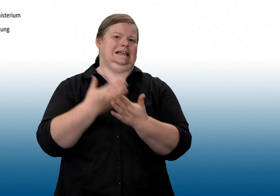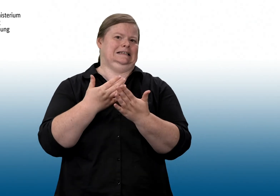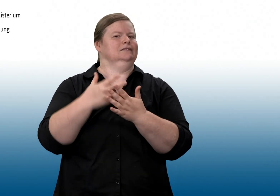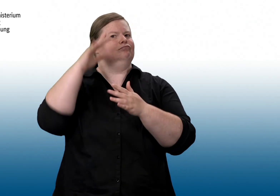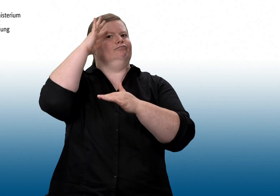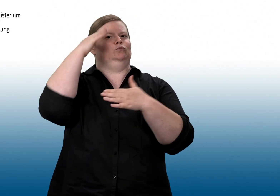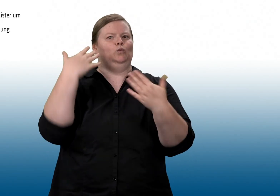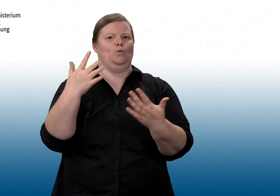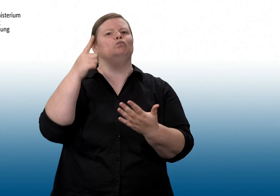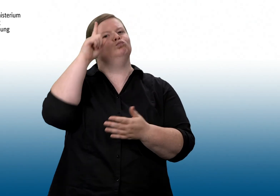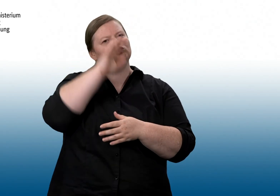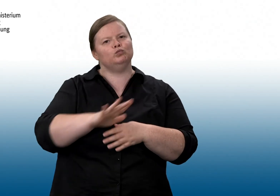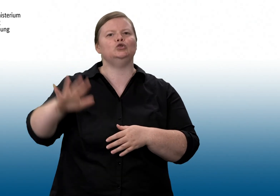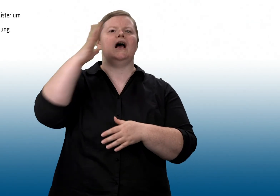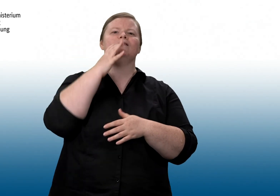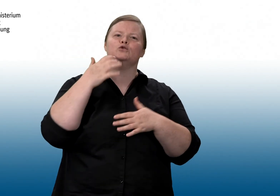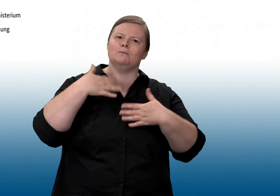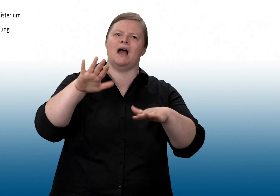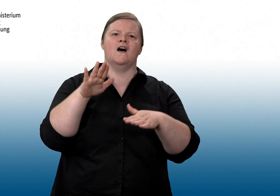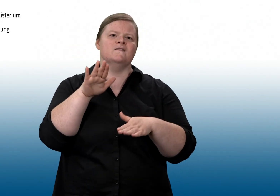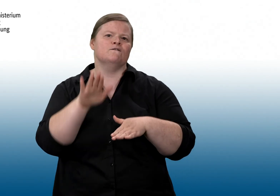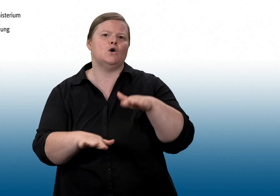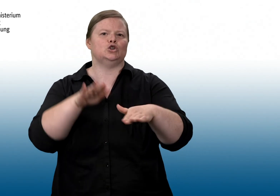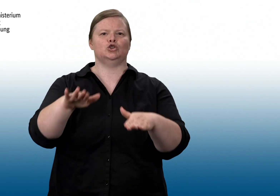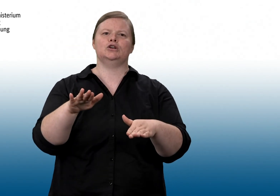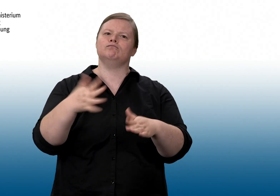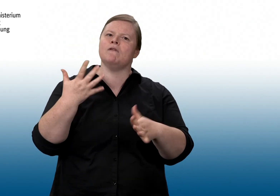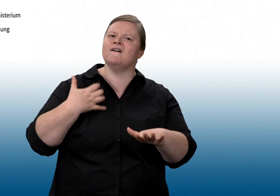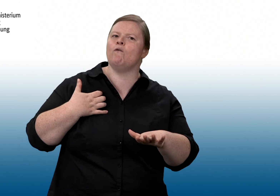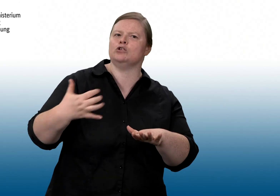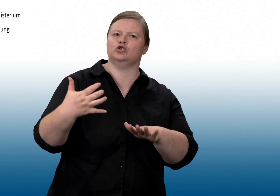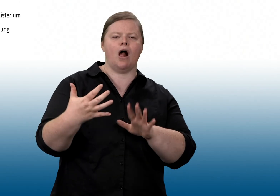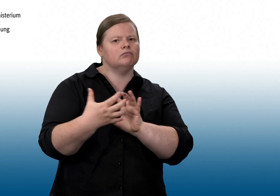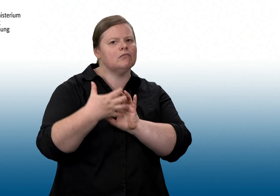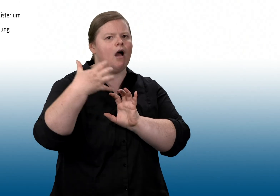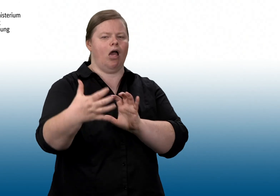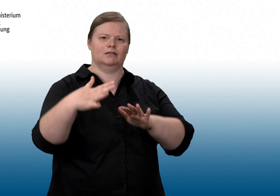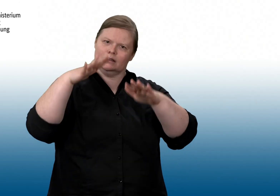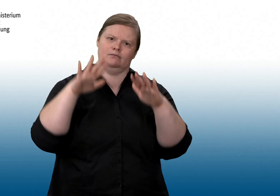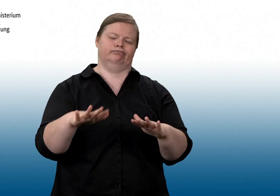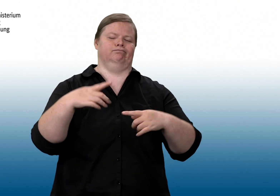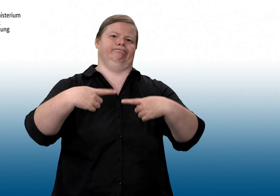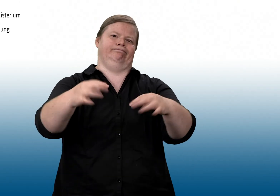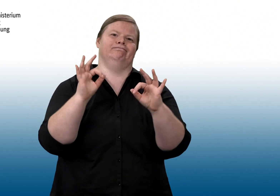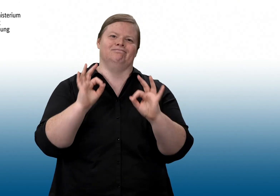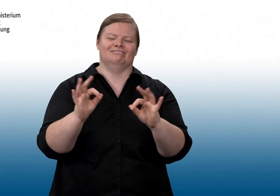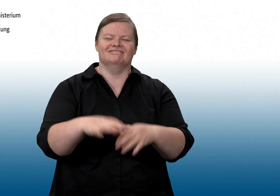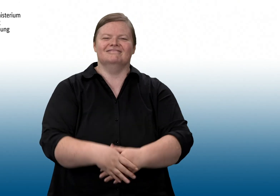Deutschlands Fortschritt und Wohlstand nachhaltig stärkt.